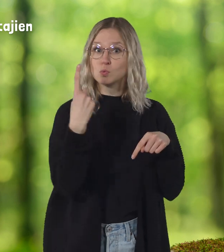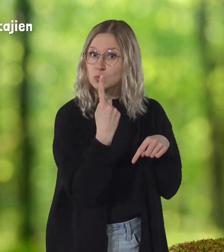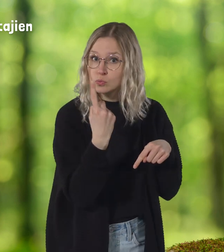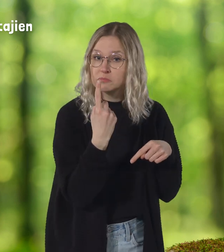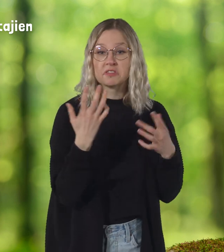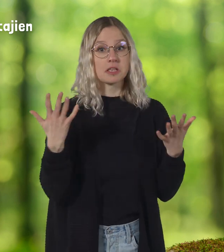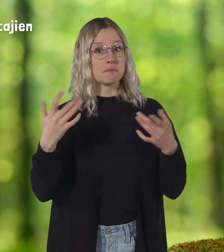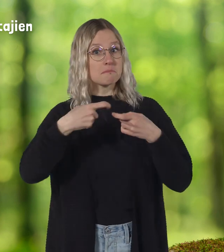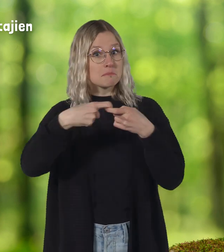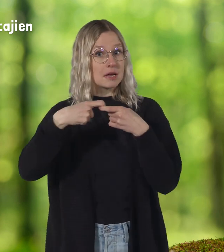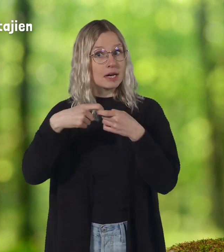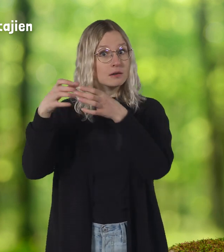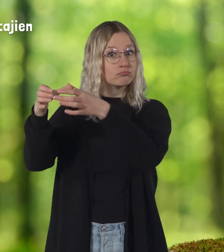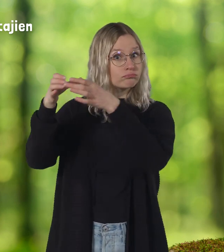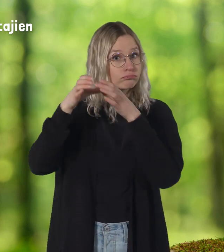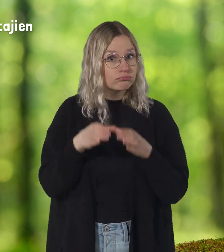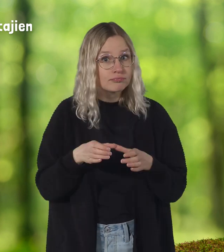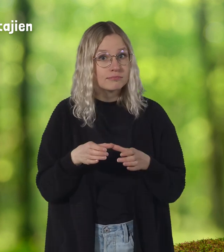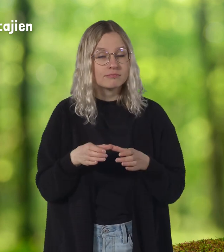joko yksin tai perheesi kanssa?